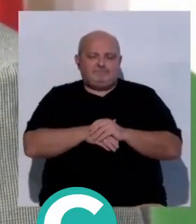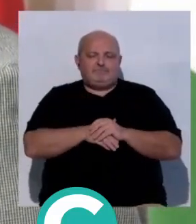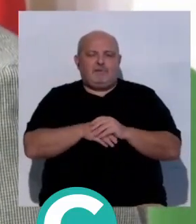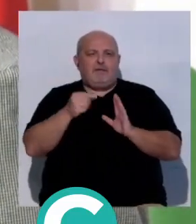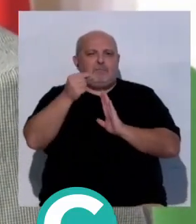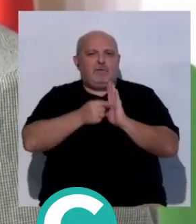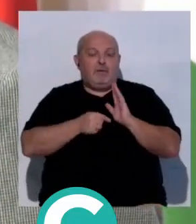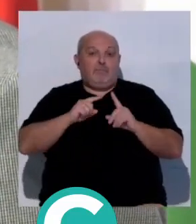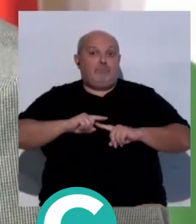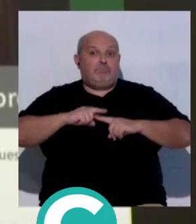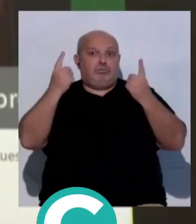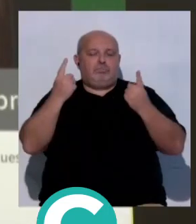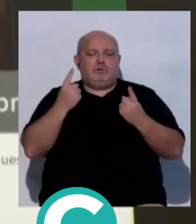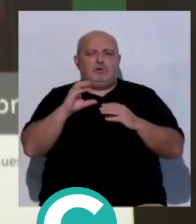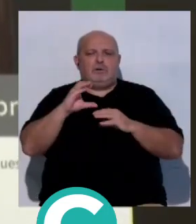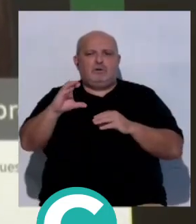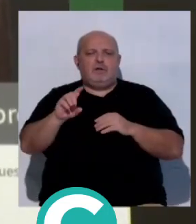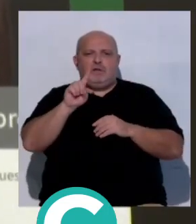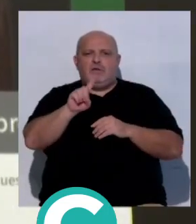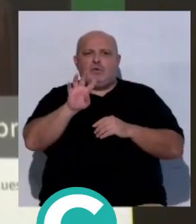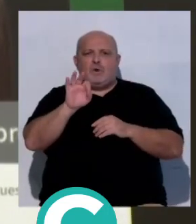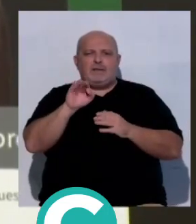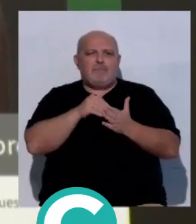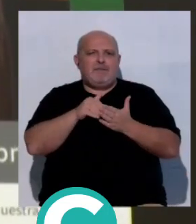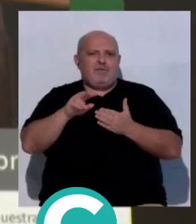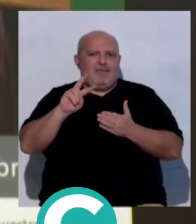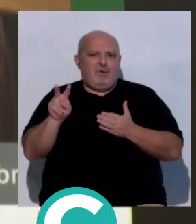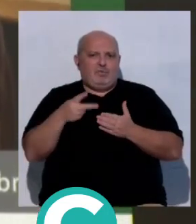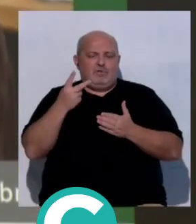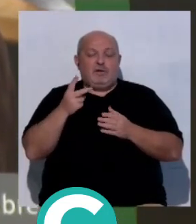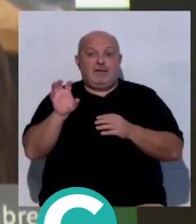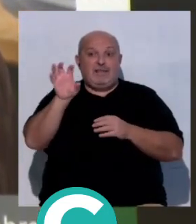que es pionera contará con un inversión de 140 millones de euros y las entidades interesadas